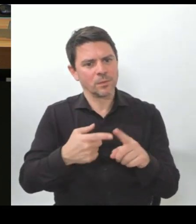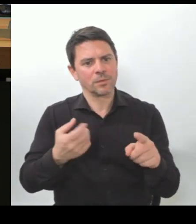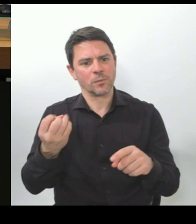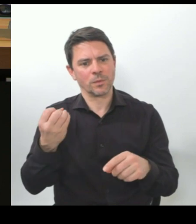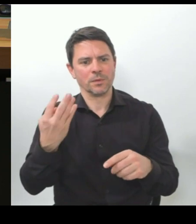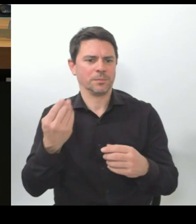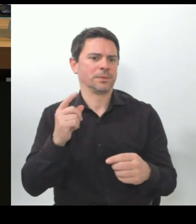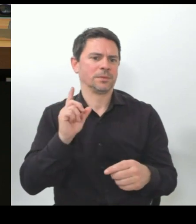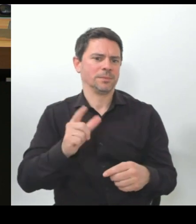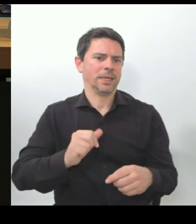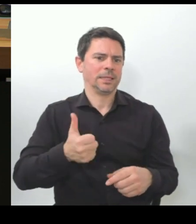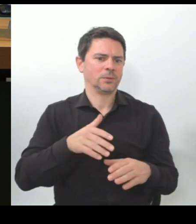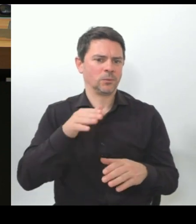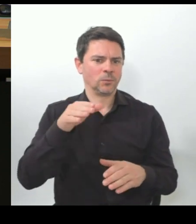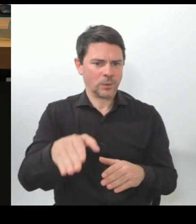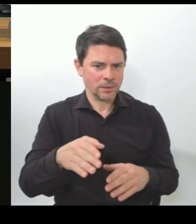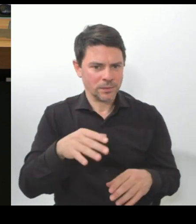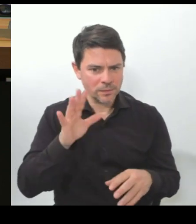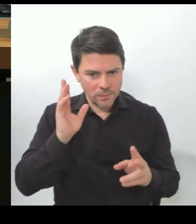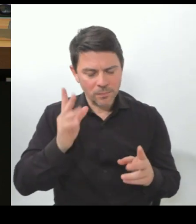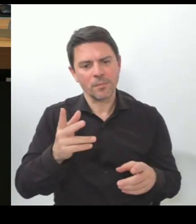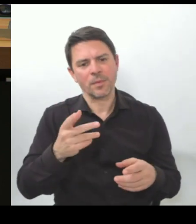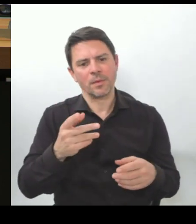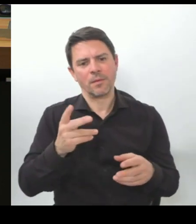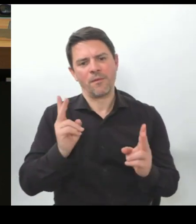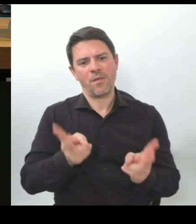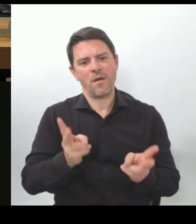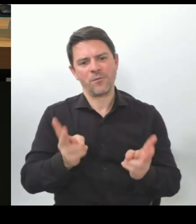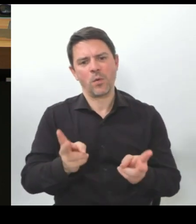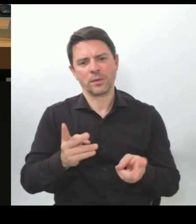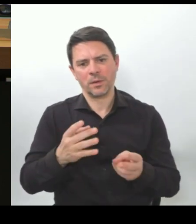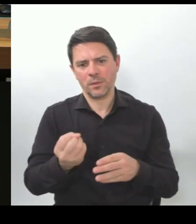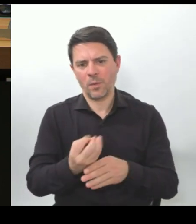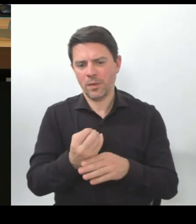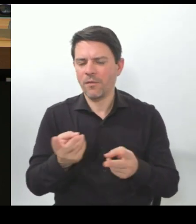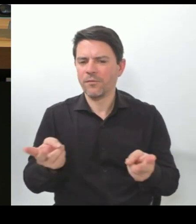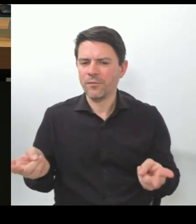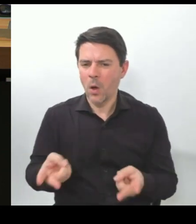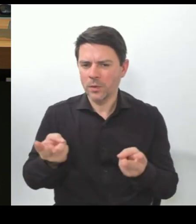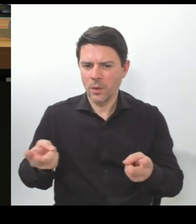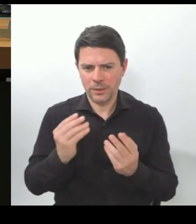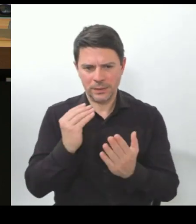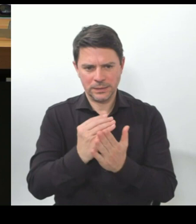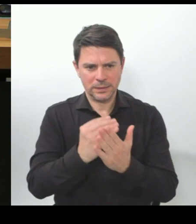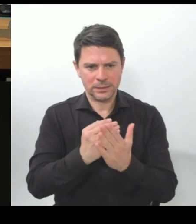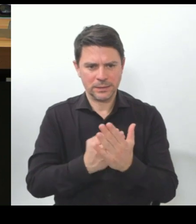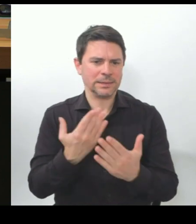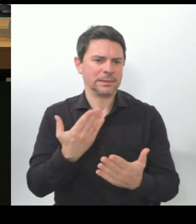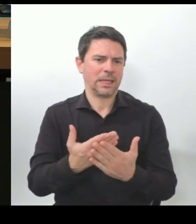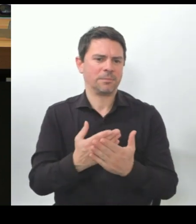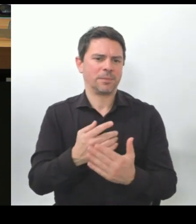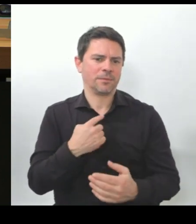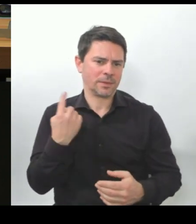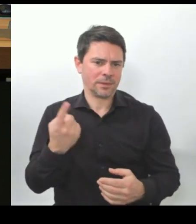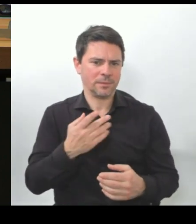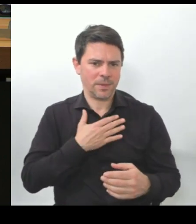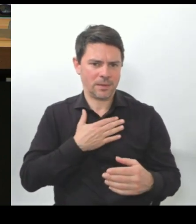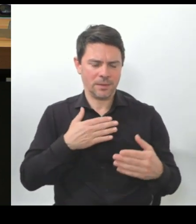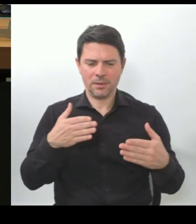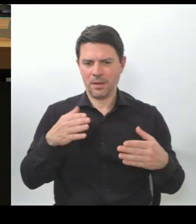Debatte von 2018 hat wo wir über das Bibliotheks Konzept diskutiert haben. Und auch damals war der Antrag vergleichsweise unbestimmt.